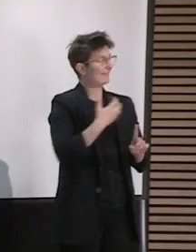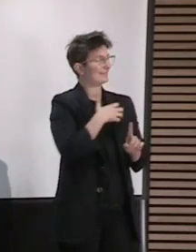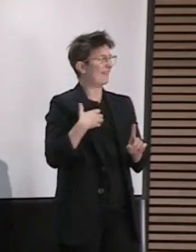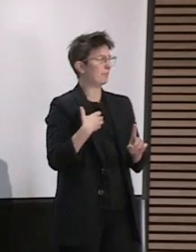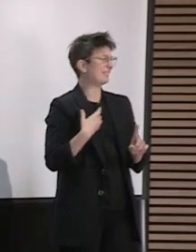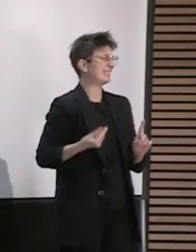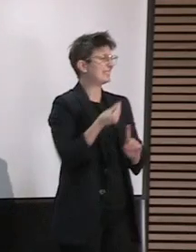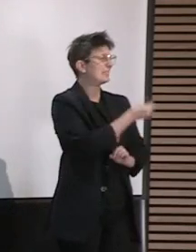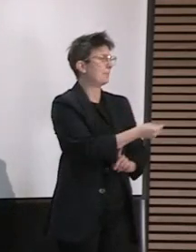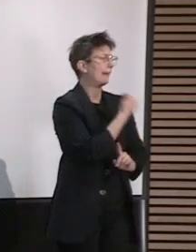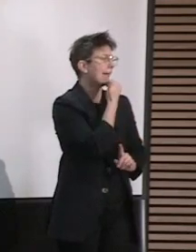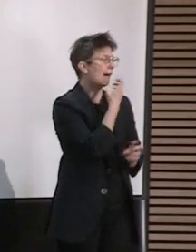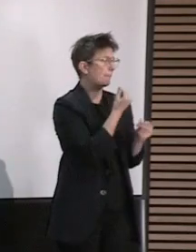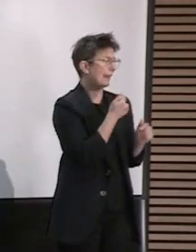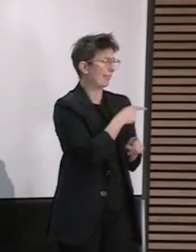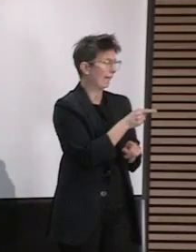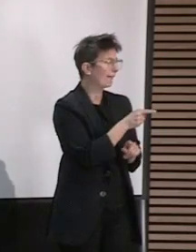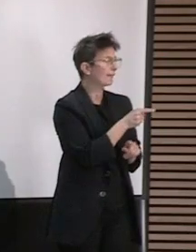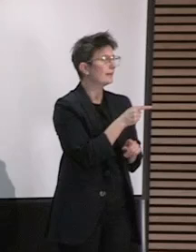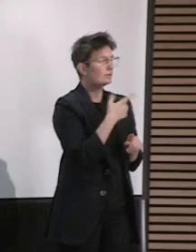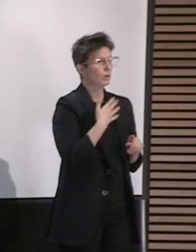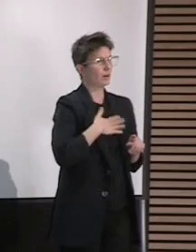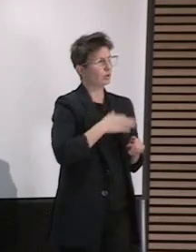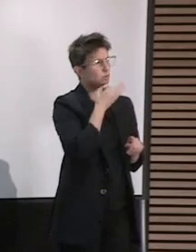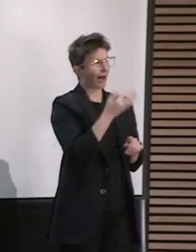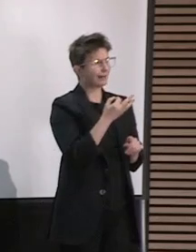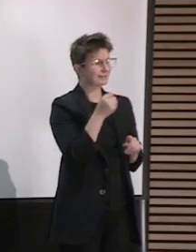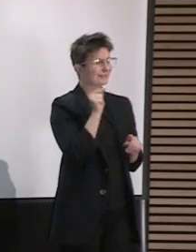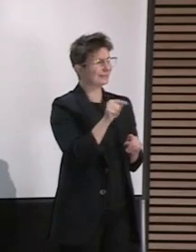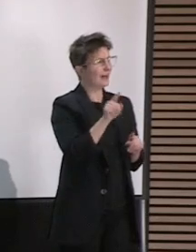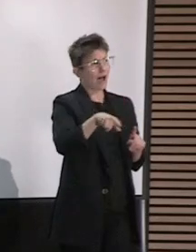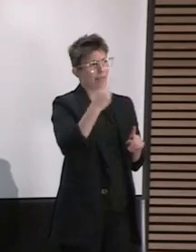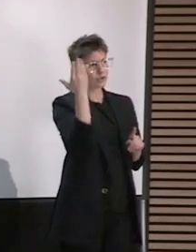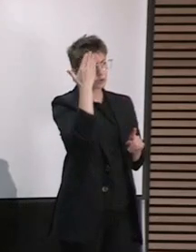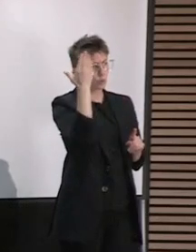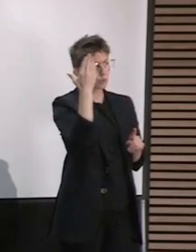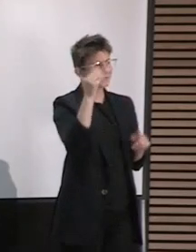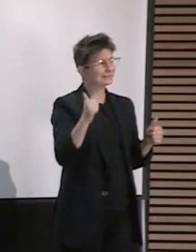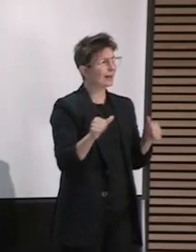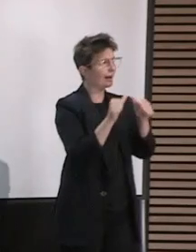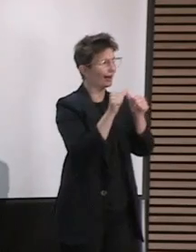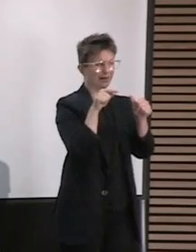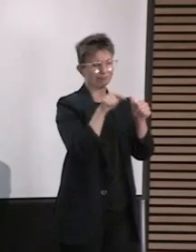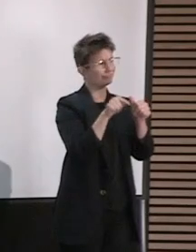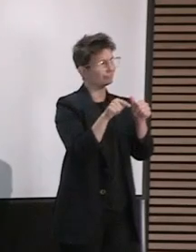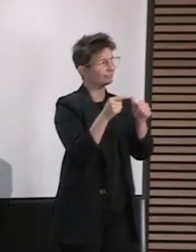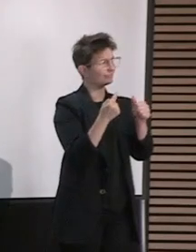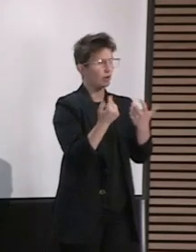rite ki te hangahanga me te kua korero mai ano to Kawanatanga ko te whakamutunga Ko te Kawanatanga kei raro i te haumi i taua waahi. He maha nga kura